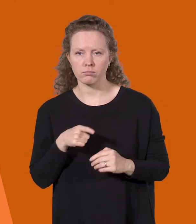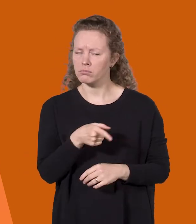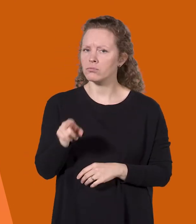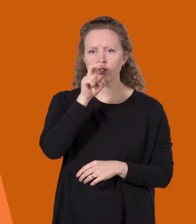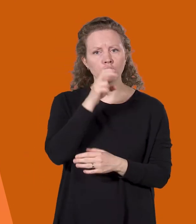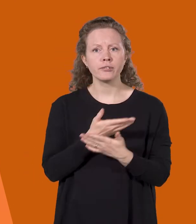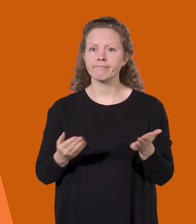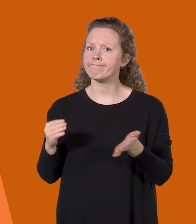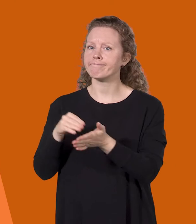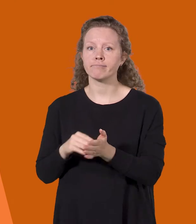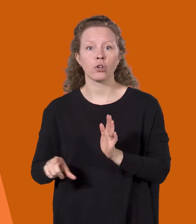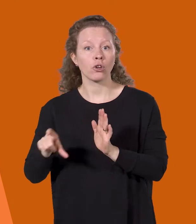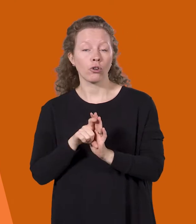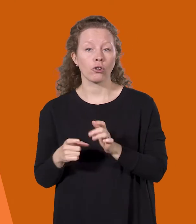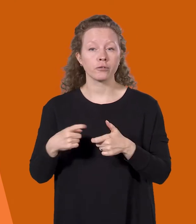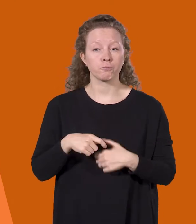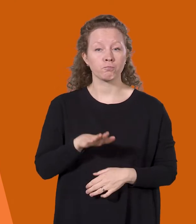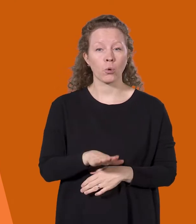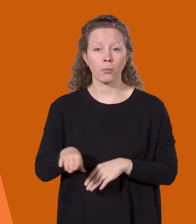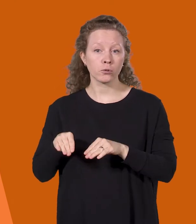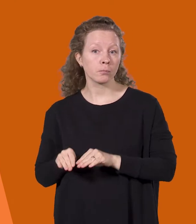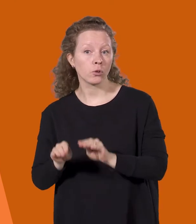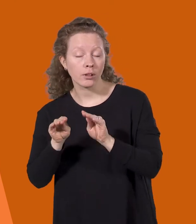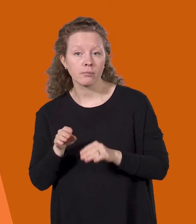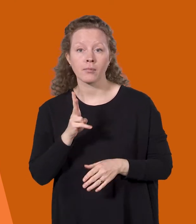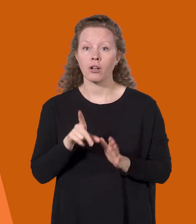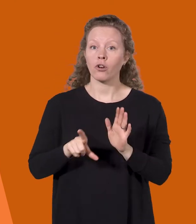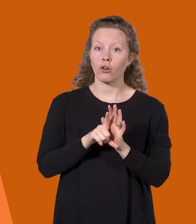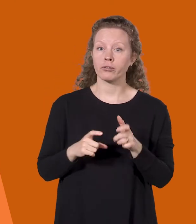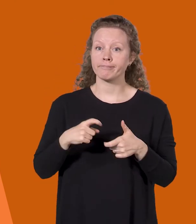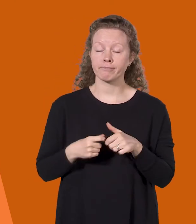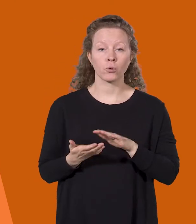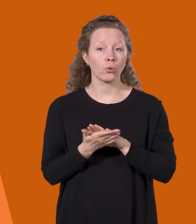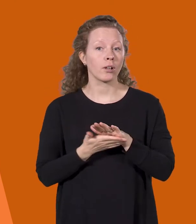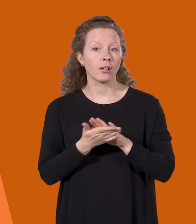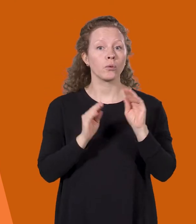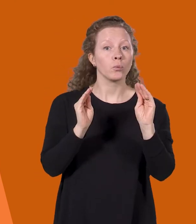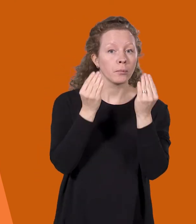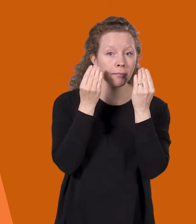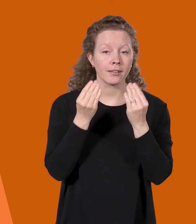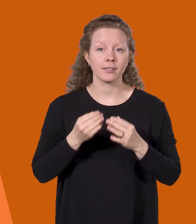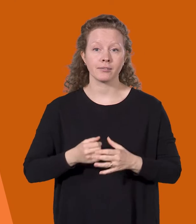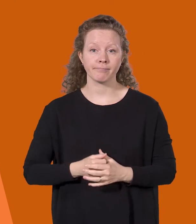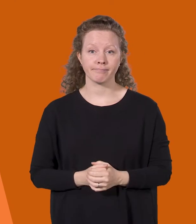syns ännu inte i lagen om småbarnspedagogik eller lagen om grundläggande utbildning.